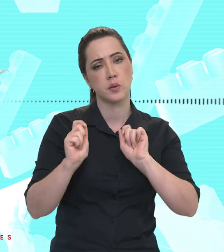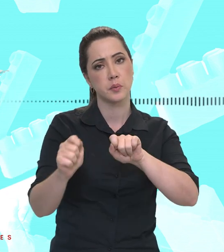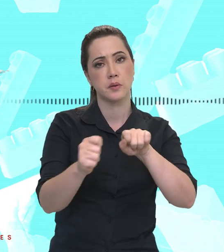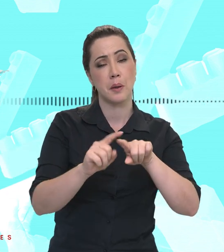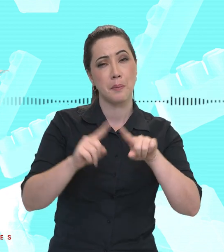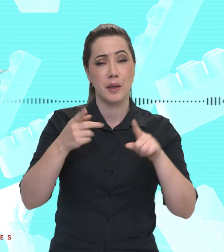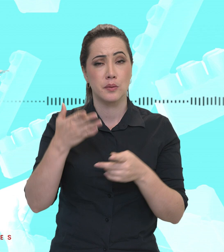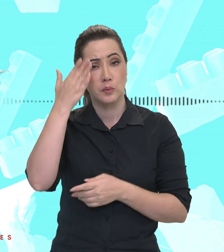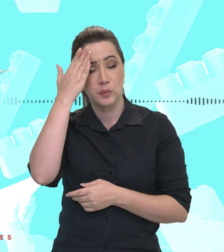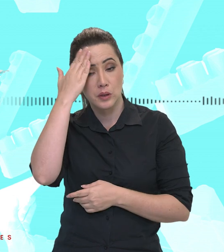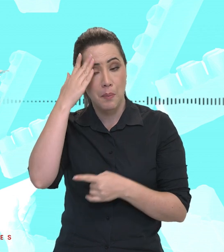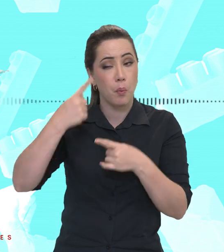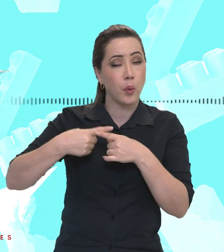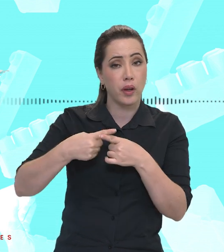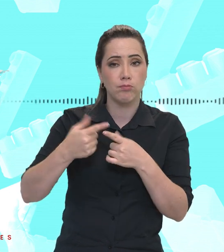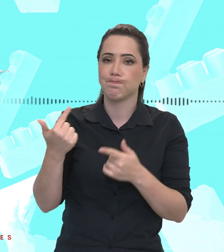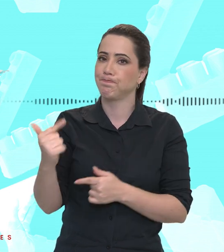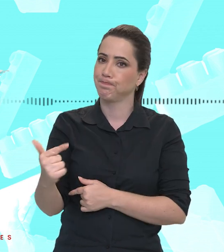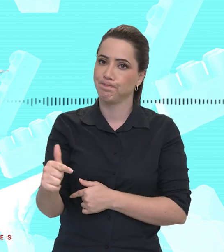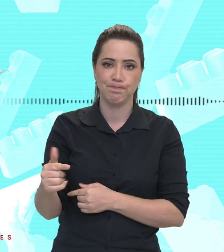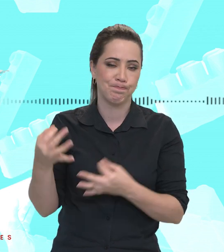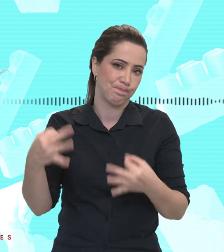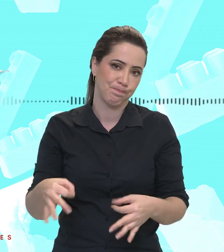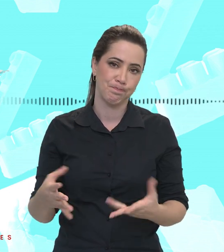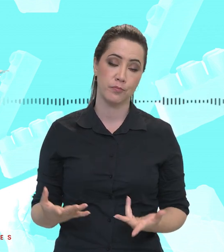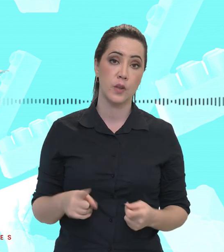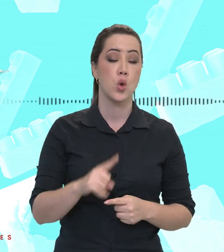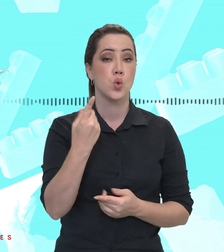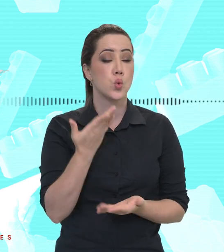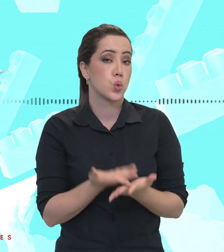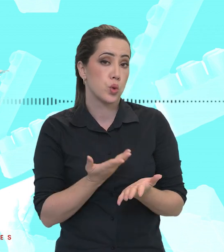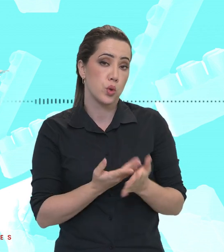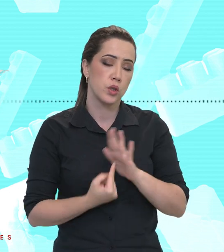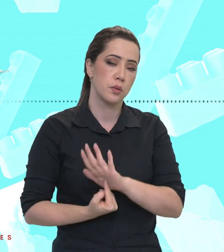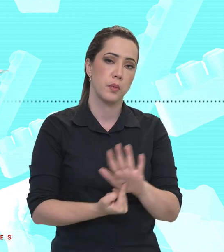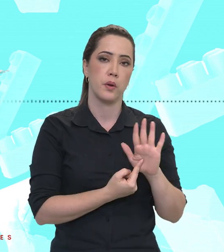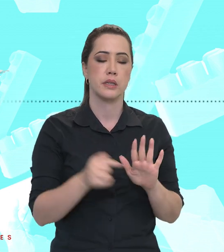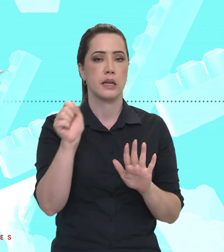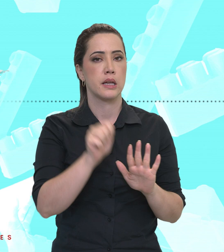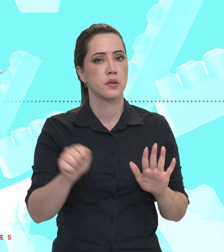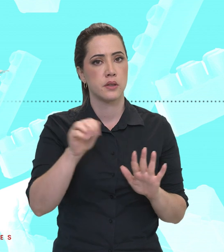apesar da causa ainda ser desconhecida. Em um dos estudos citados na revisão, a associação